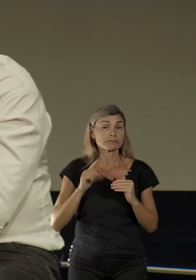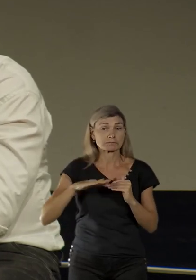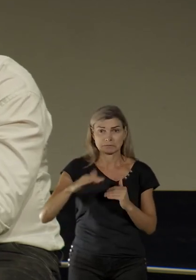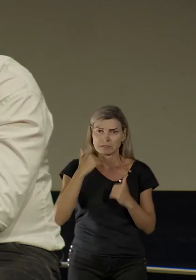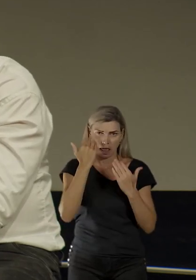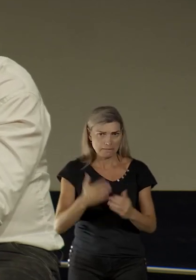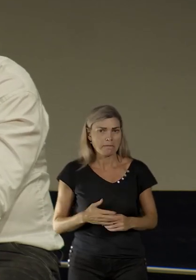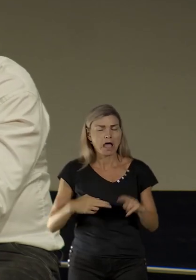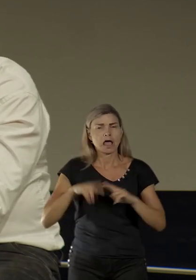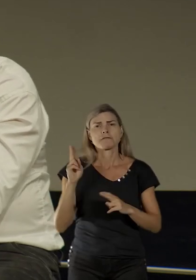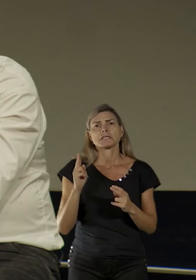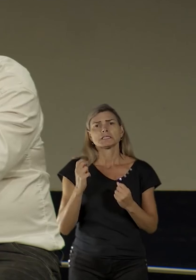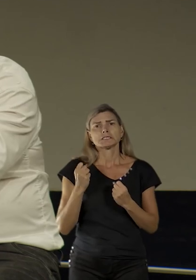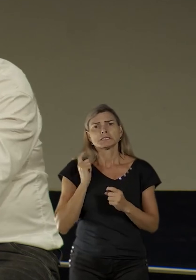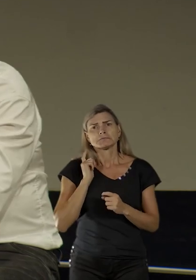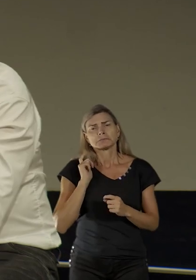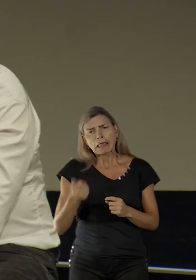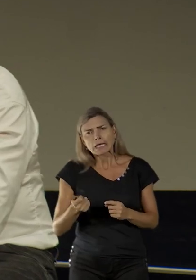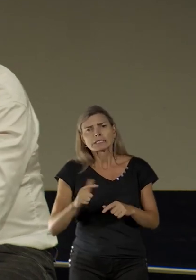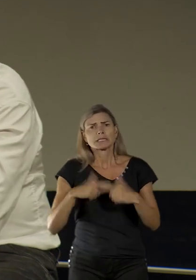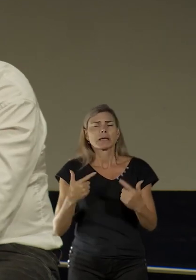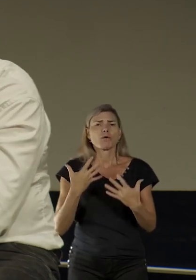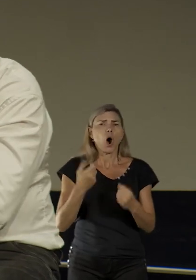Často jsou movitější a auto si půjčí, když někam potřebujou jet.